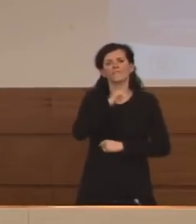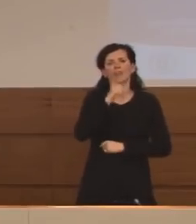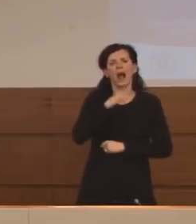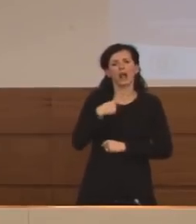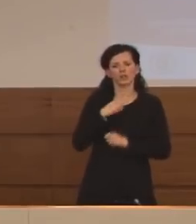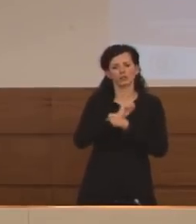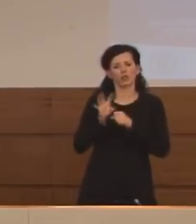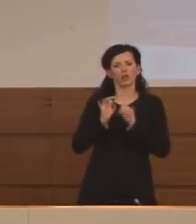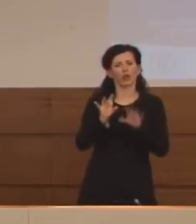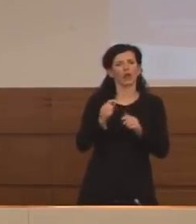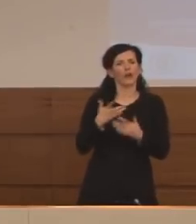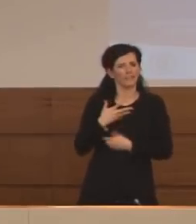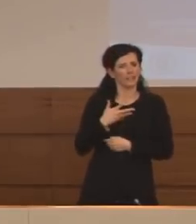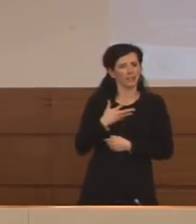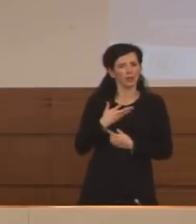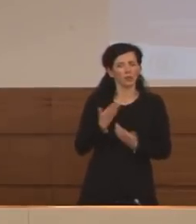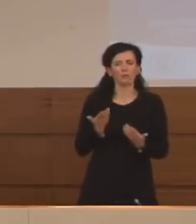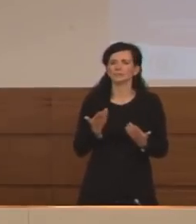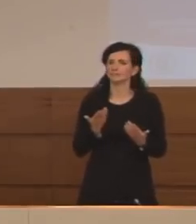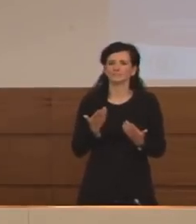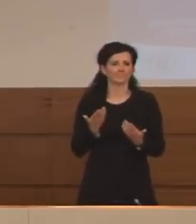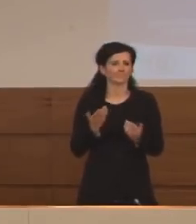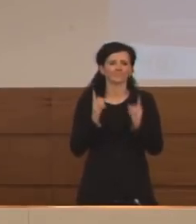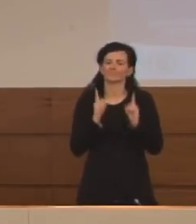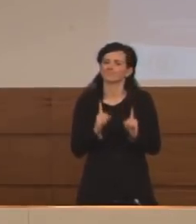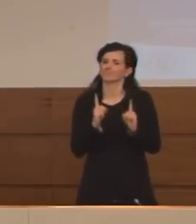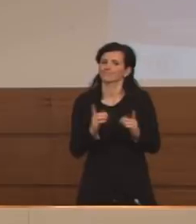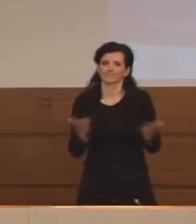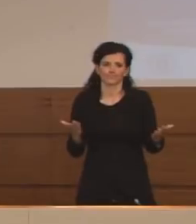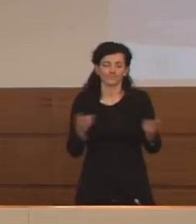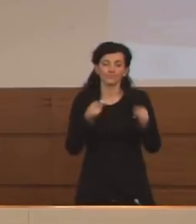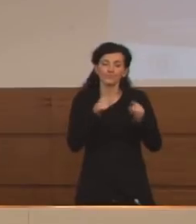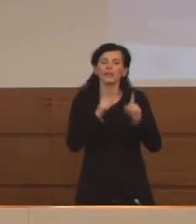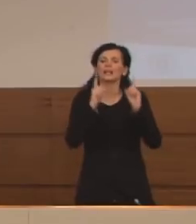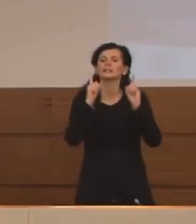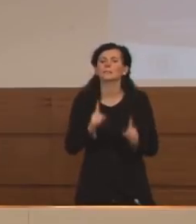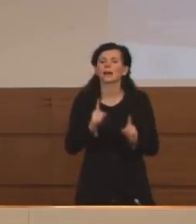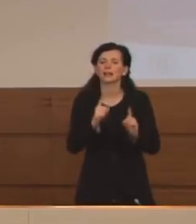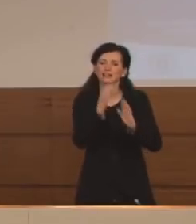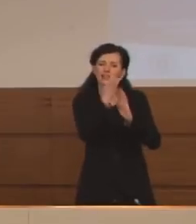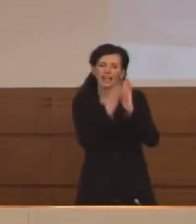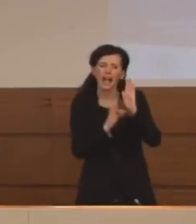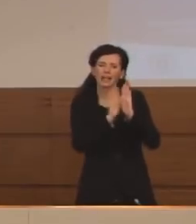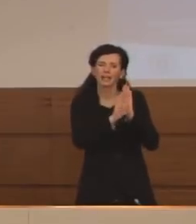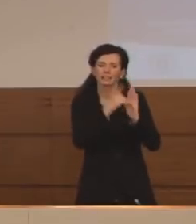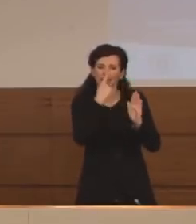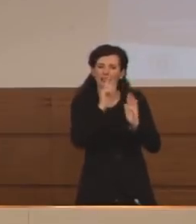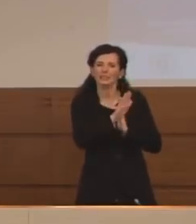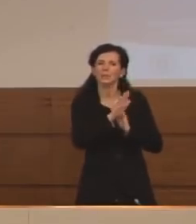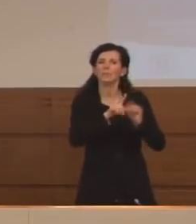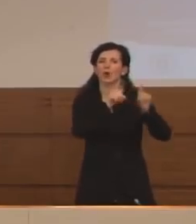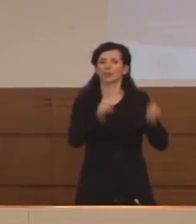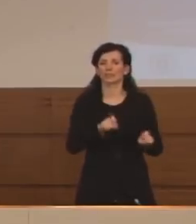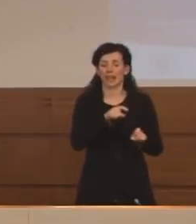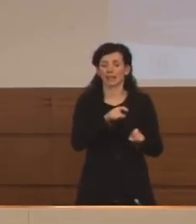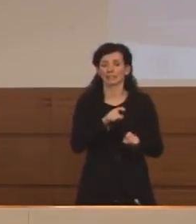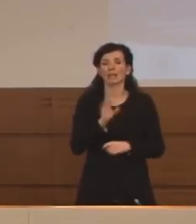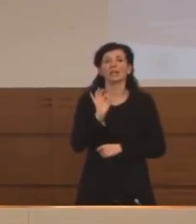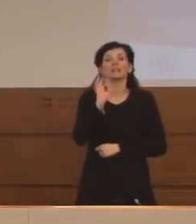Dopodiché... questo riguarda le caratteristiche dei test. Dopodiché, sull'immunità, su quanto sia protettiva e duratura